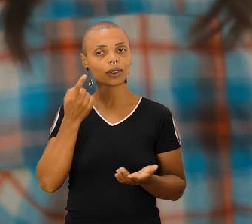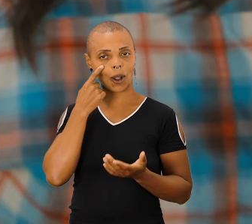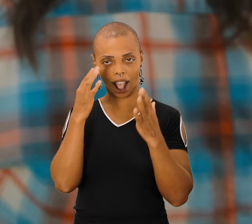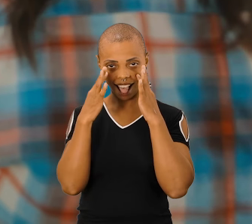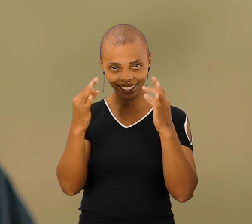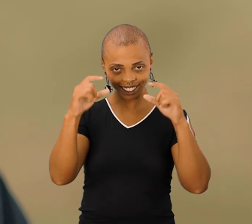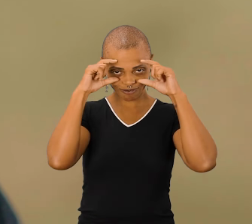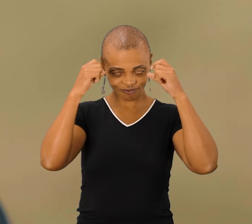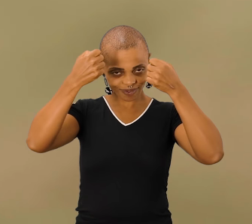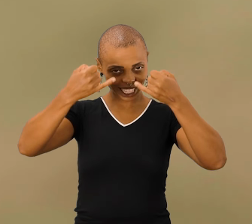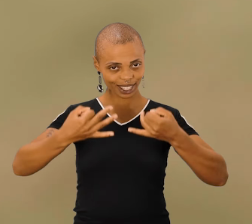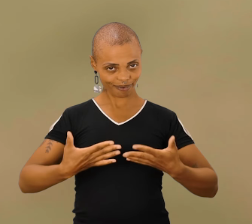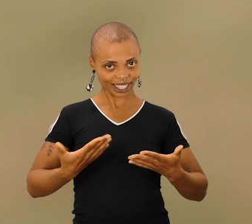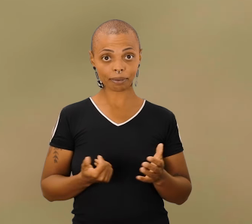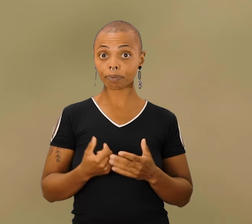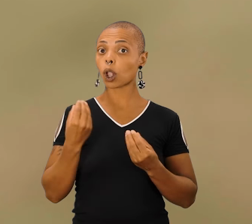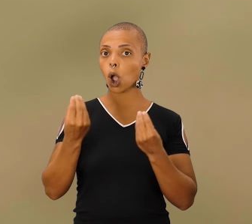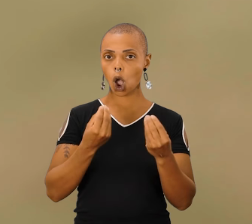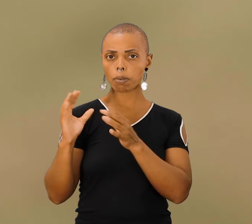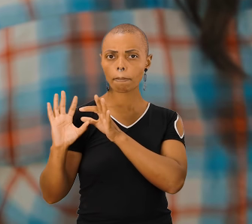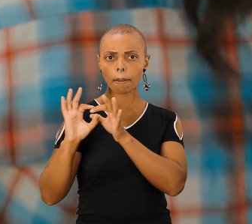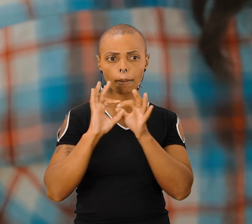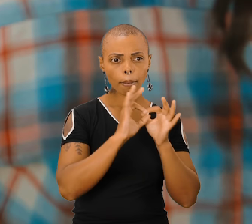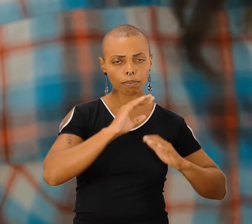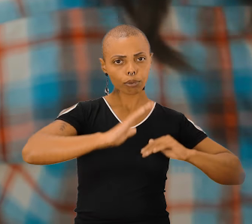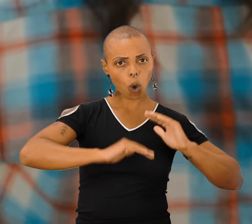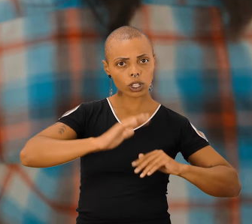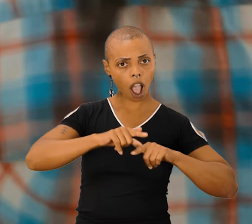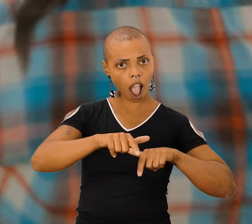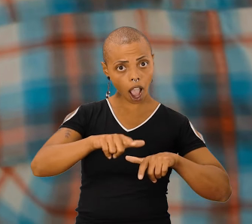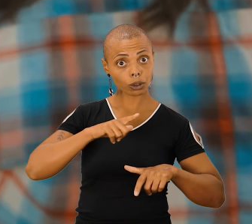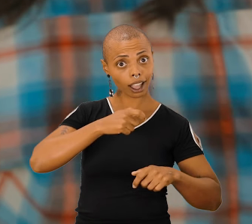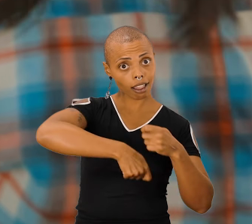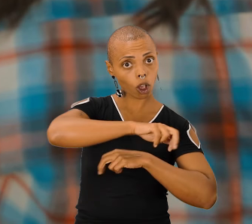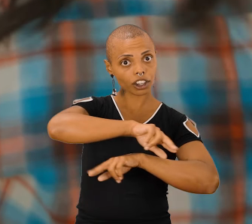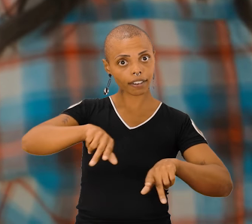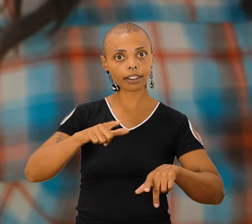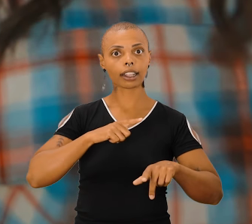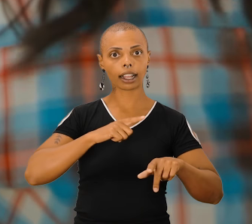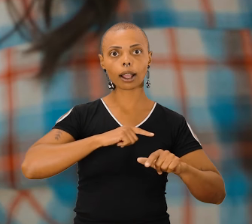A cadeia produtiva do Agro inclui diferentes tipos de negócios. Inclui a produção de diversos produtos